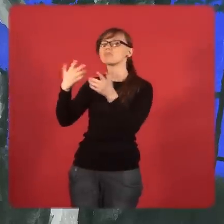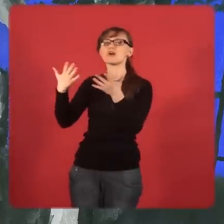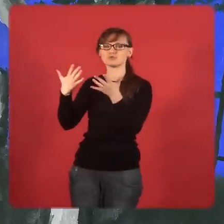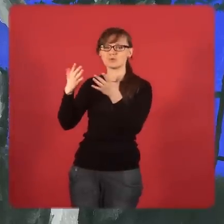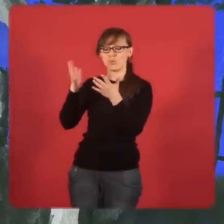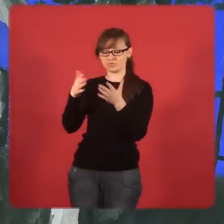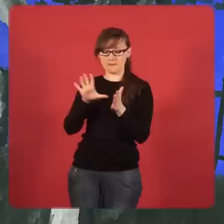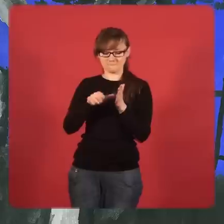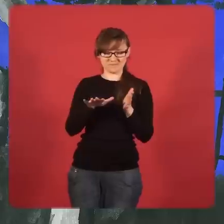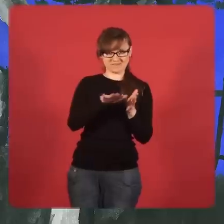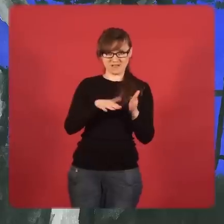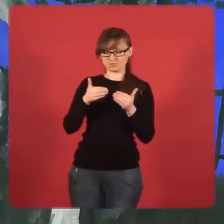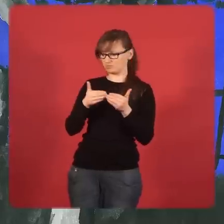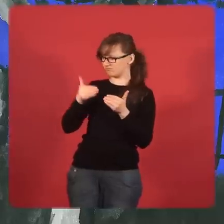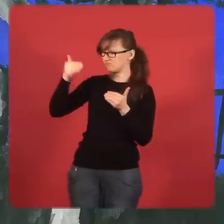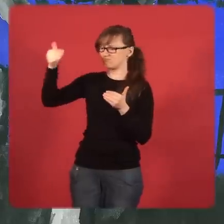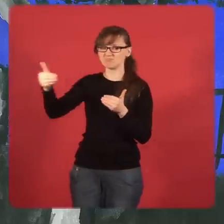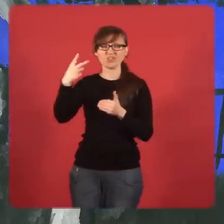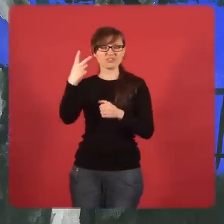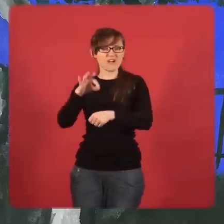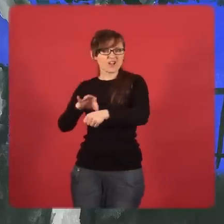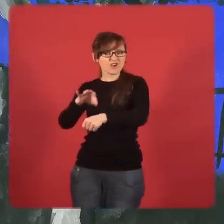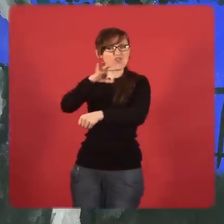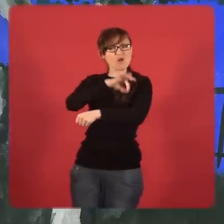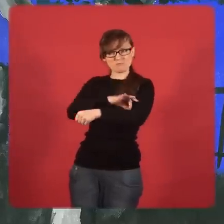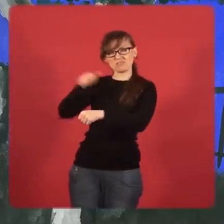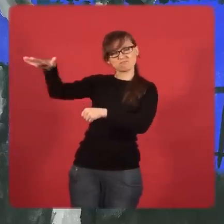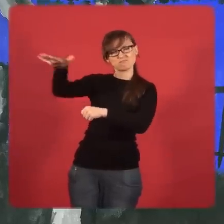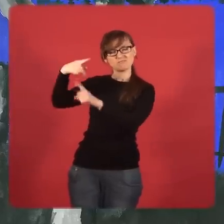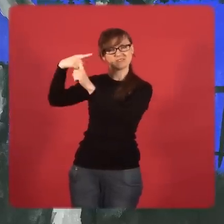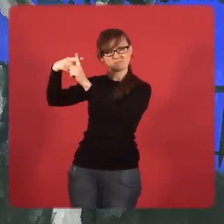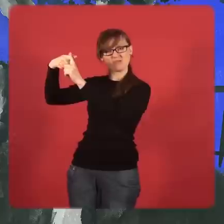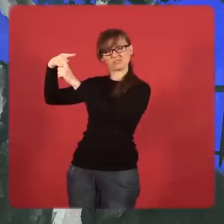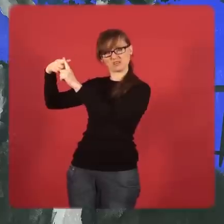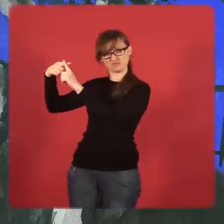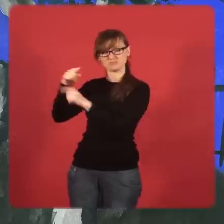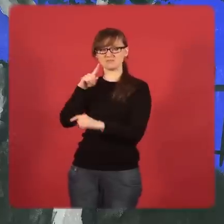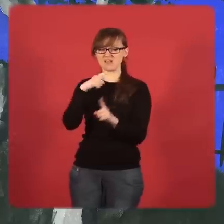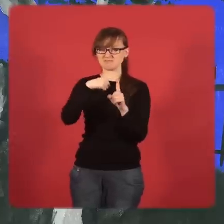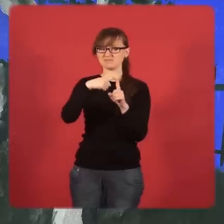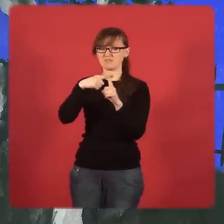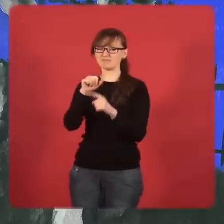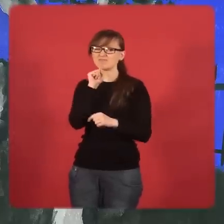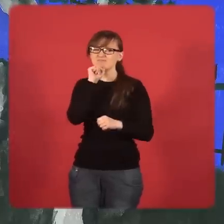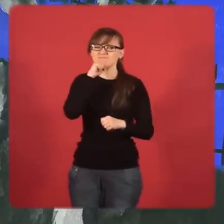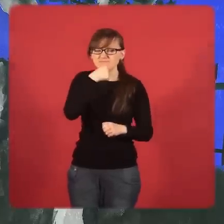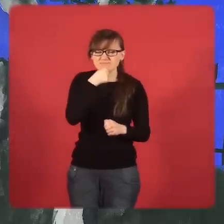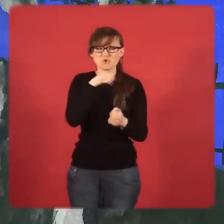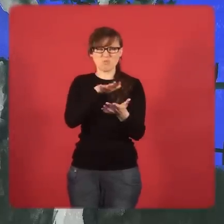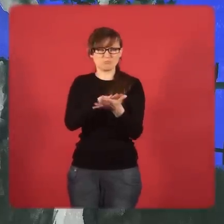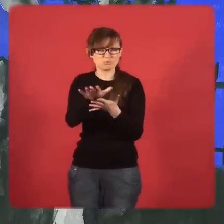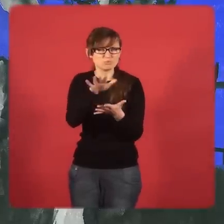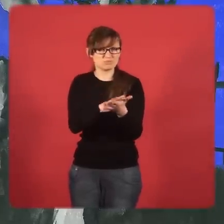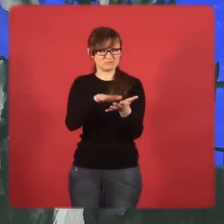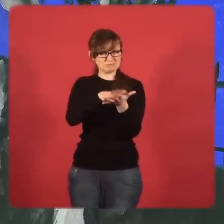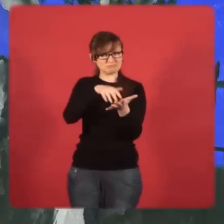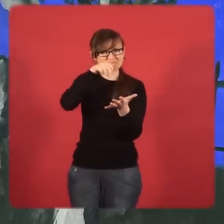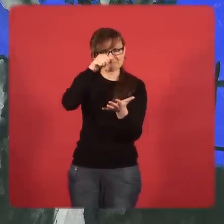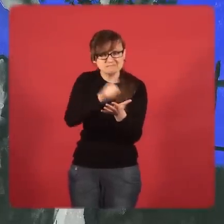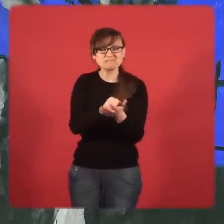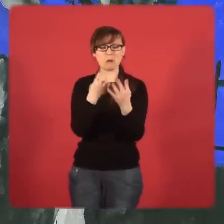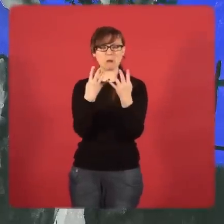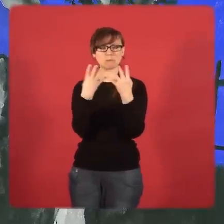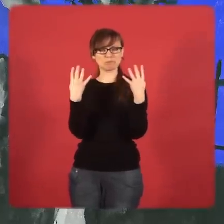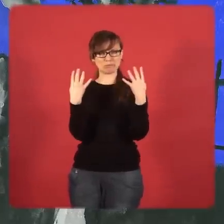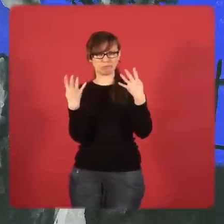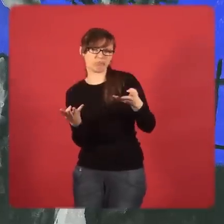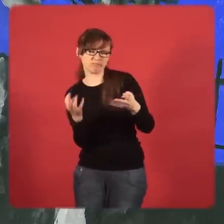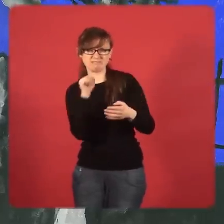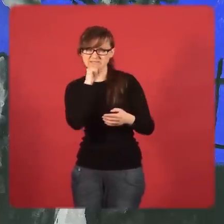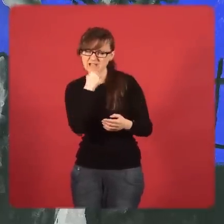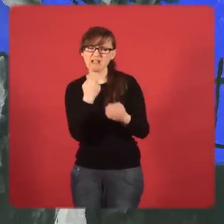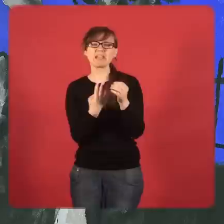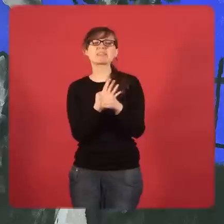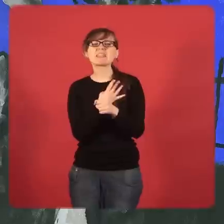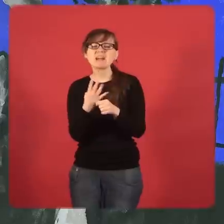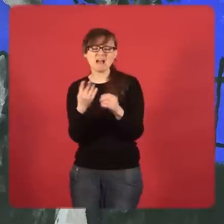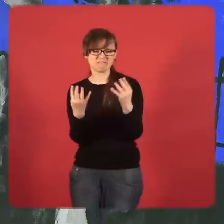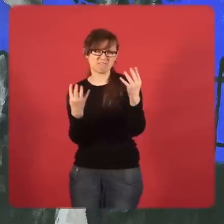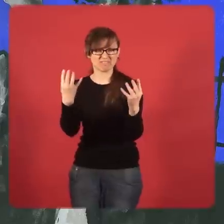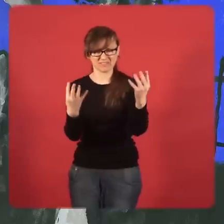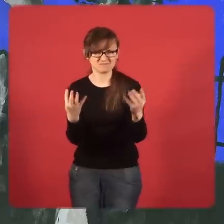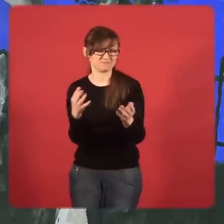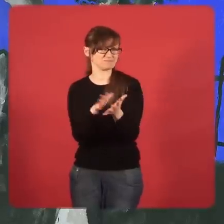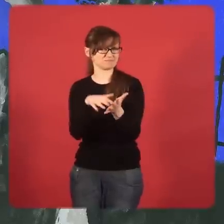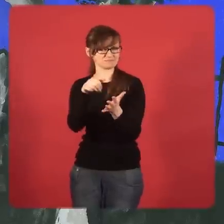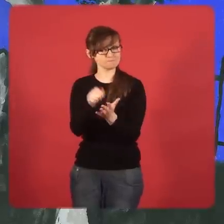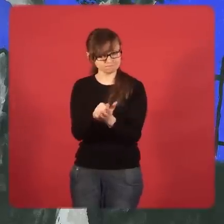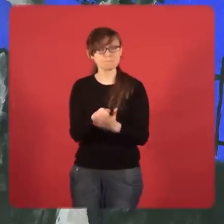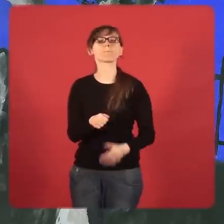Cmentarz leżał dwa kilometry od miasteczka, na wzgórzu. Był zaniedbany, otoczony rozpadającym się płotem. Wszędzie rosła trawa i chwasty. Stare nagrobki pozapadały się, napisy na tablicach były nieczytelne.